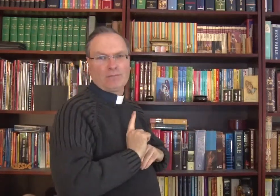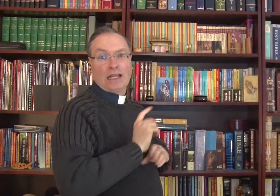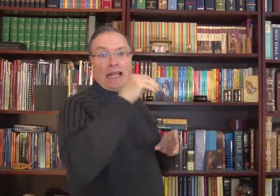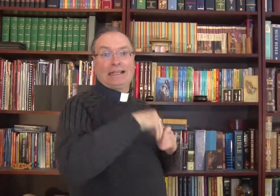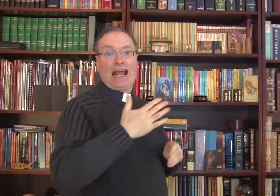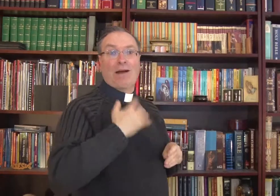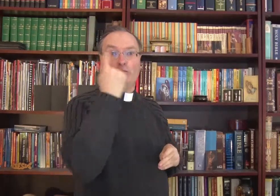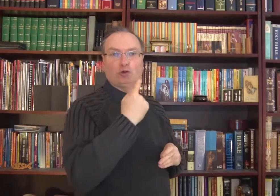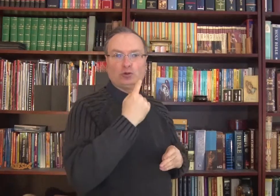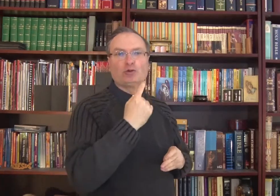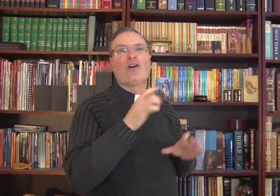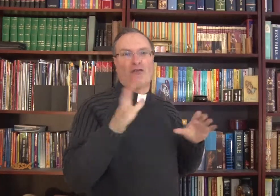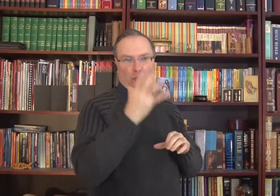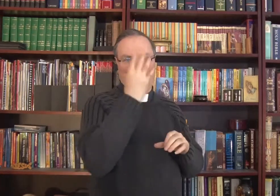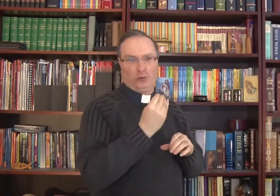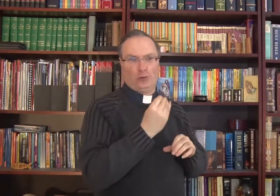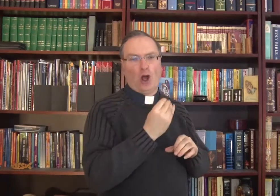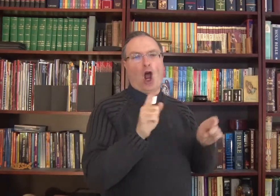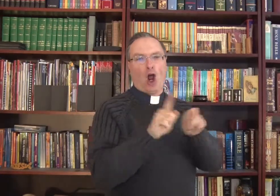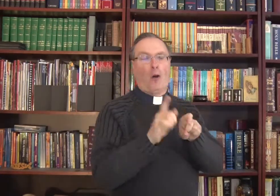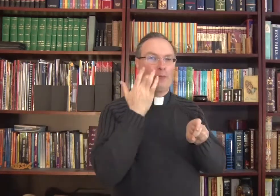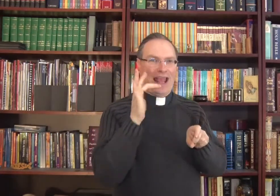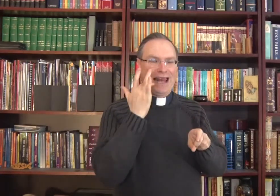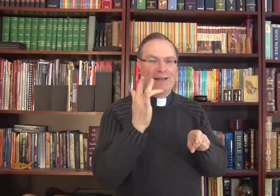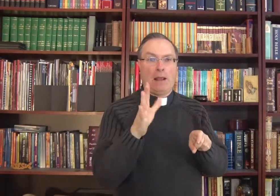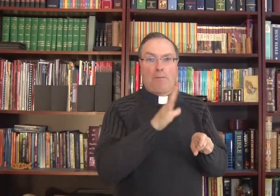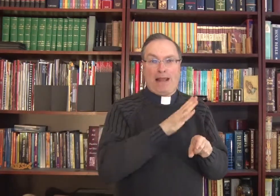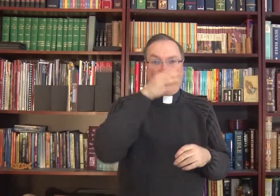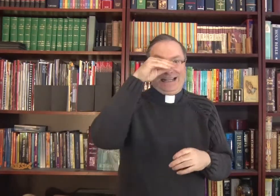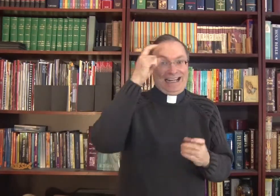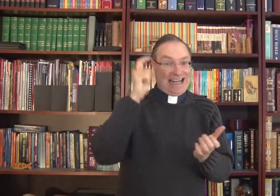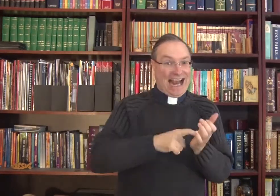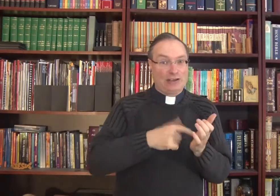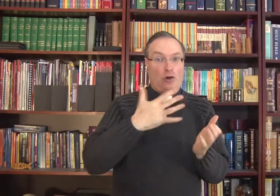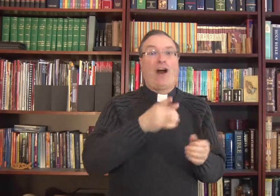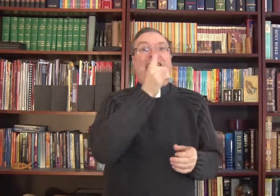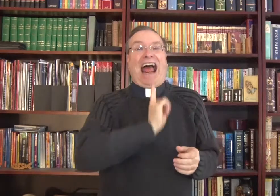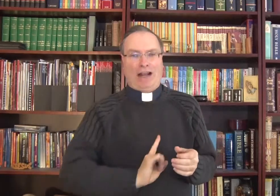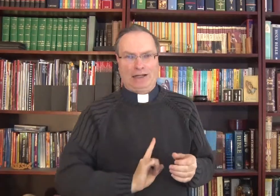Dans ma bouche, il fut doux comme du miel, mais quand je l'eus avalé,